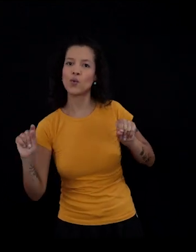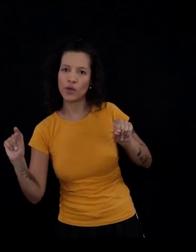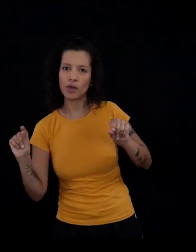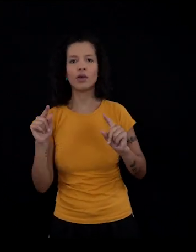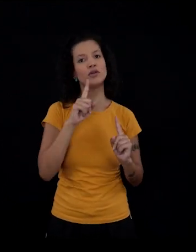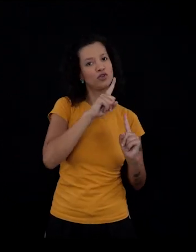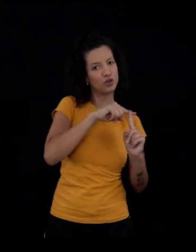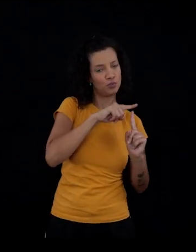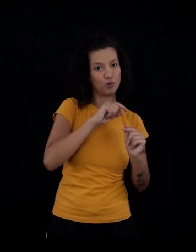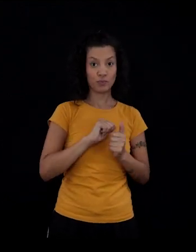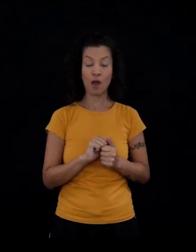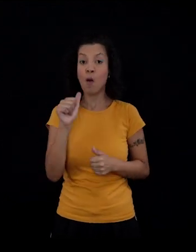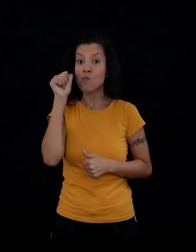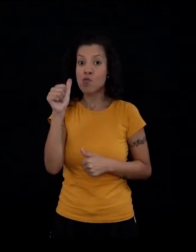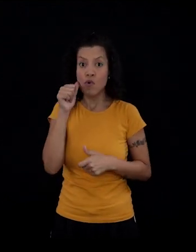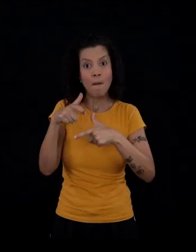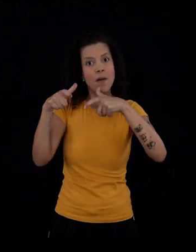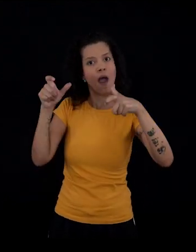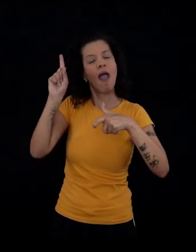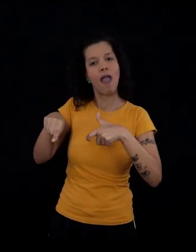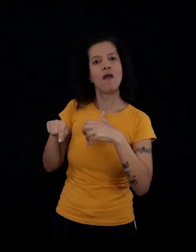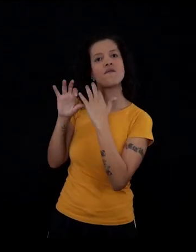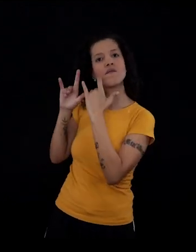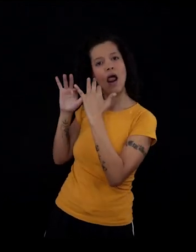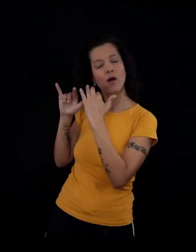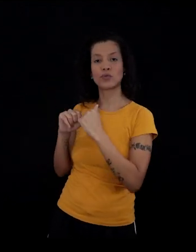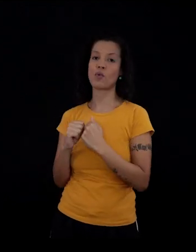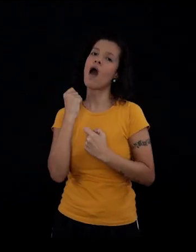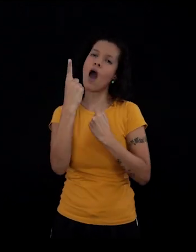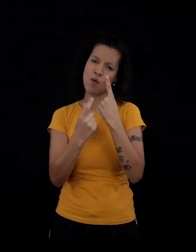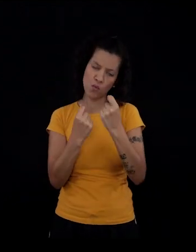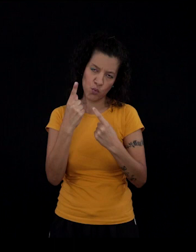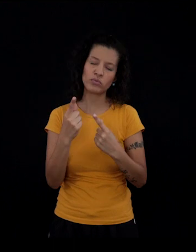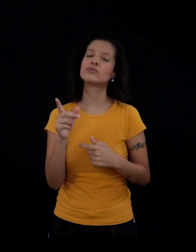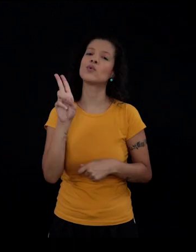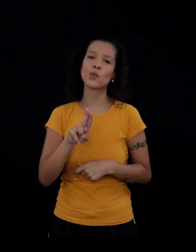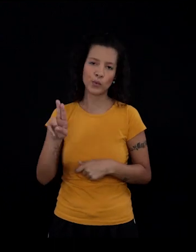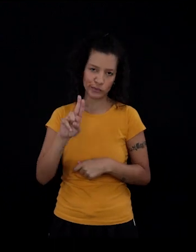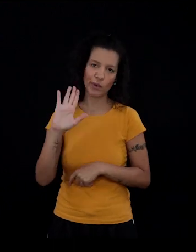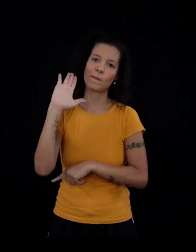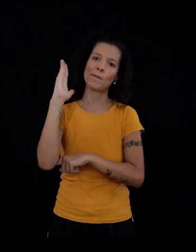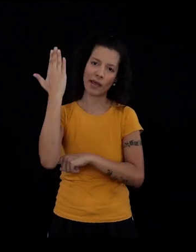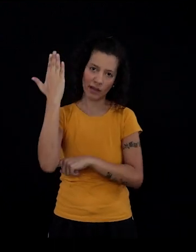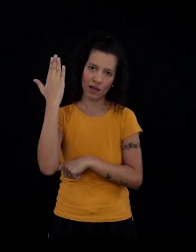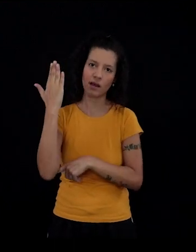Em alguns lugares usam muito a flauta e também algumas flautas são feitas de madeira;